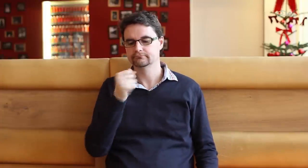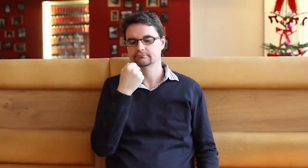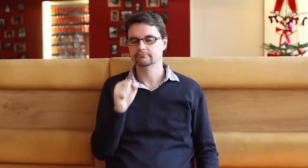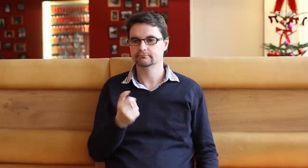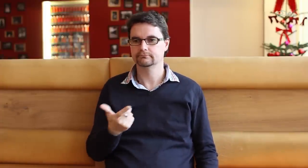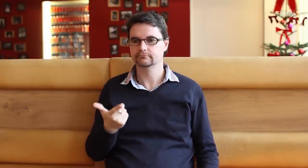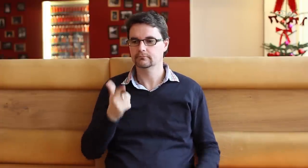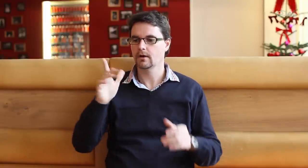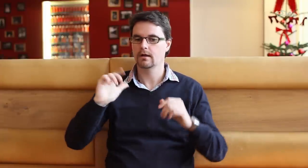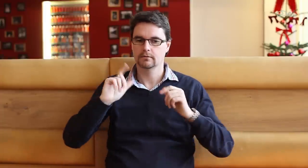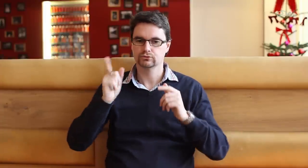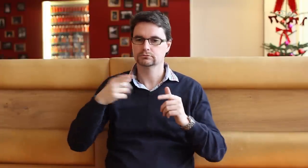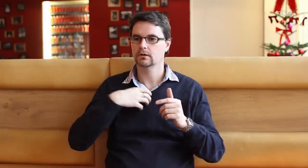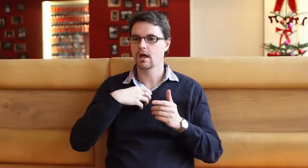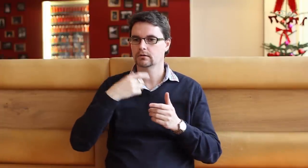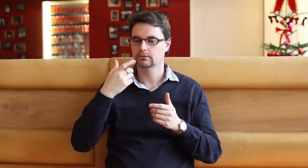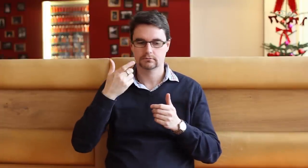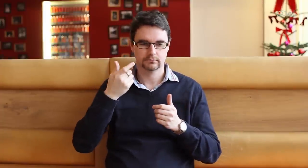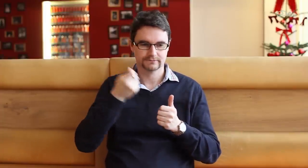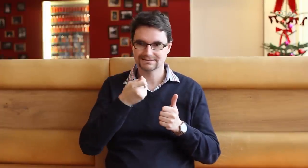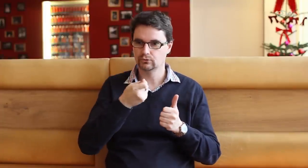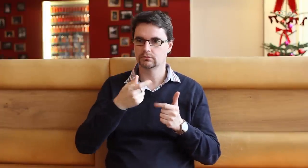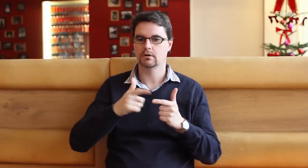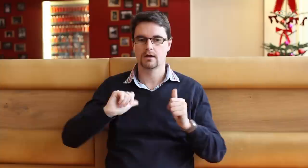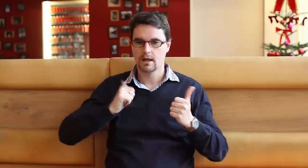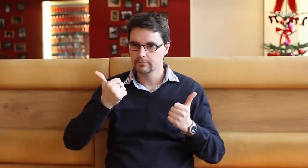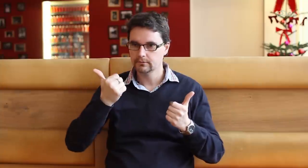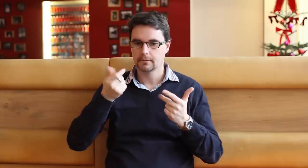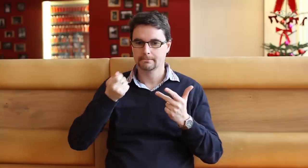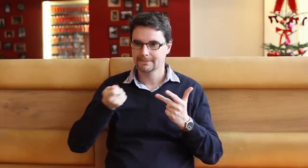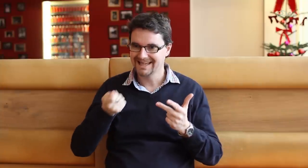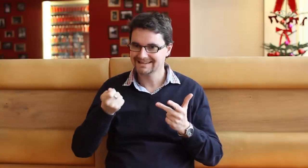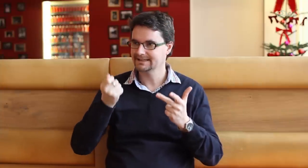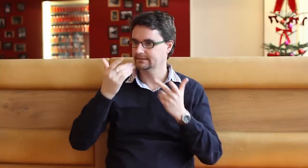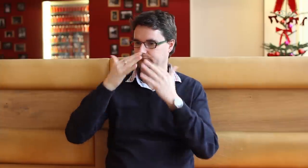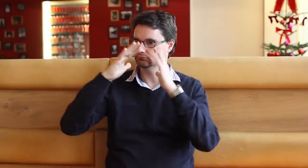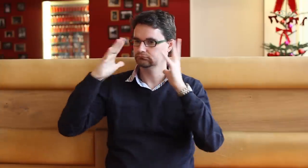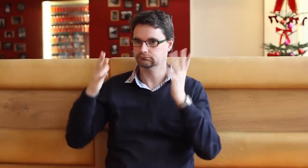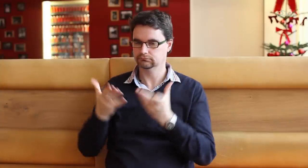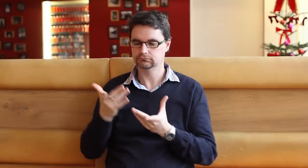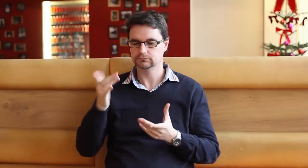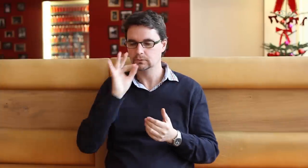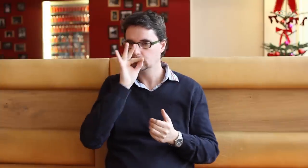Sie muss ihre Krankenversicherung zahlen, ihre Lebenshaltungskosten, ihre Miete und so weiter. Das ist mit der Summe nicht zu machen.